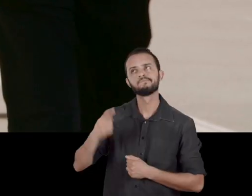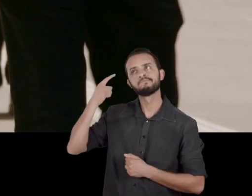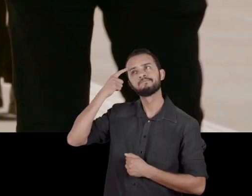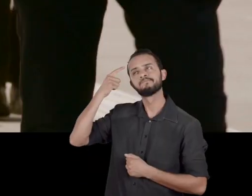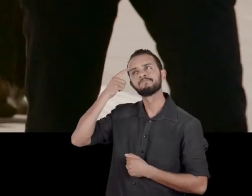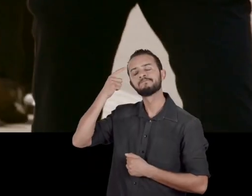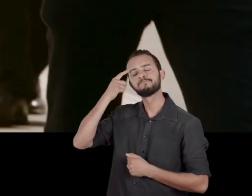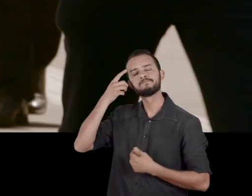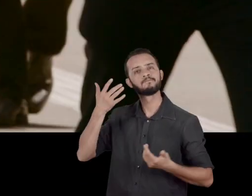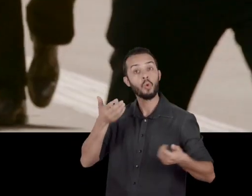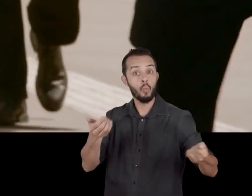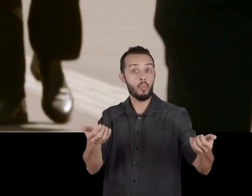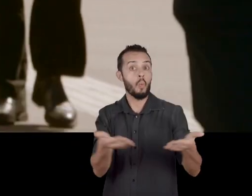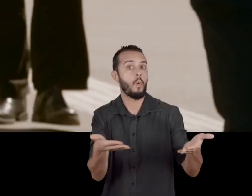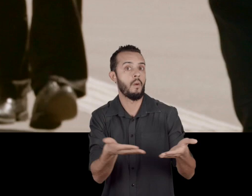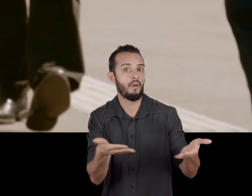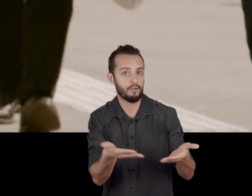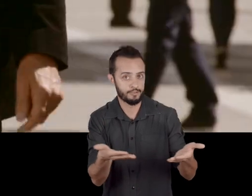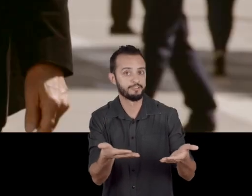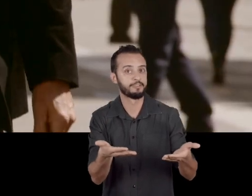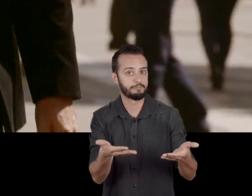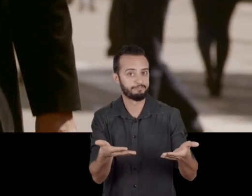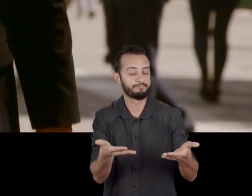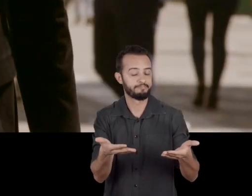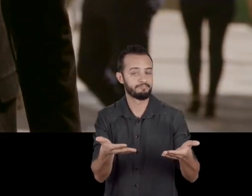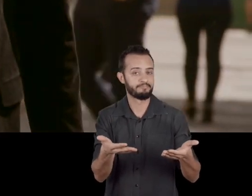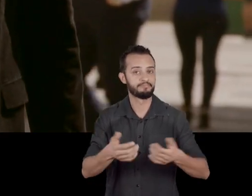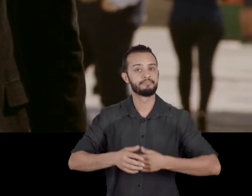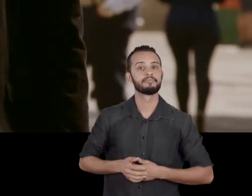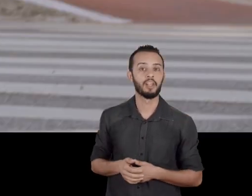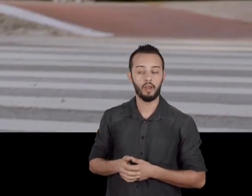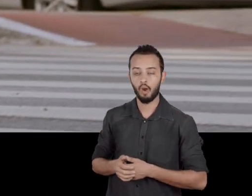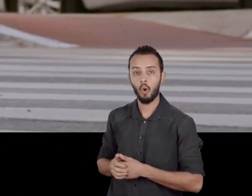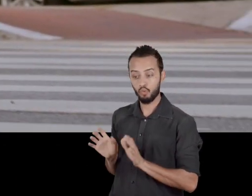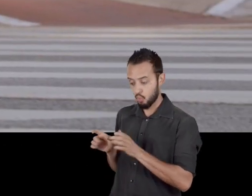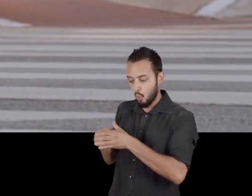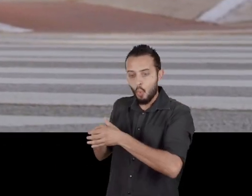E é difícil pensar contemporaneamente na relação da dançana relação da dança